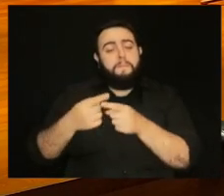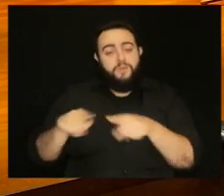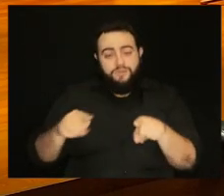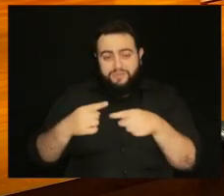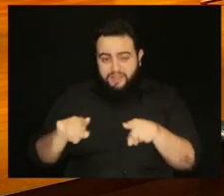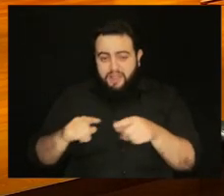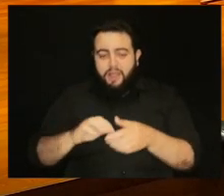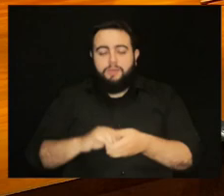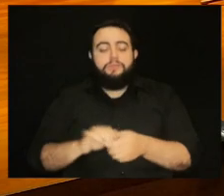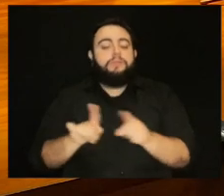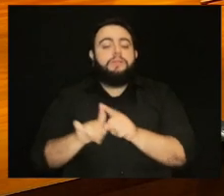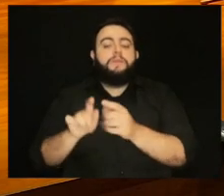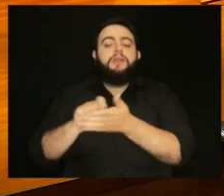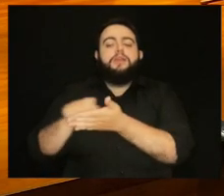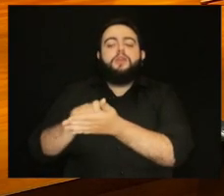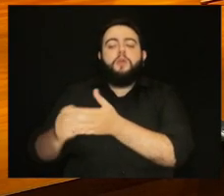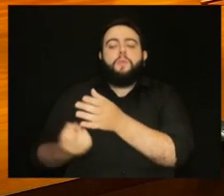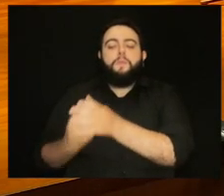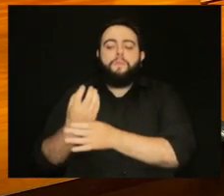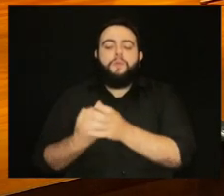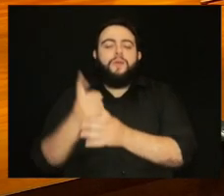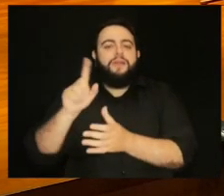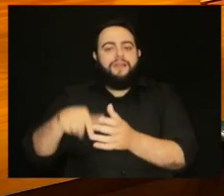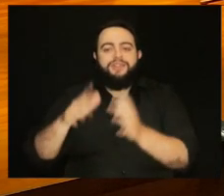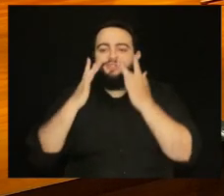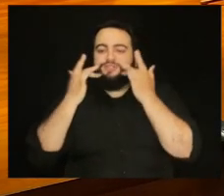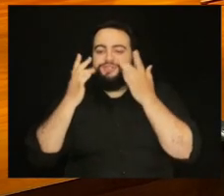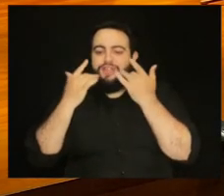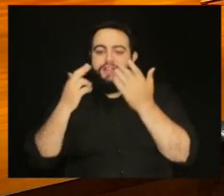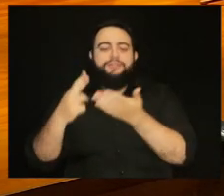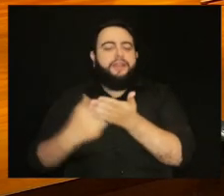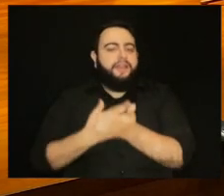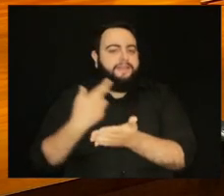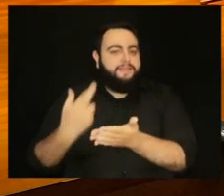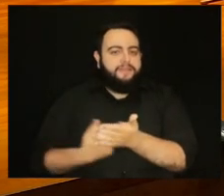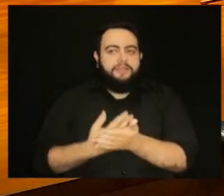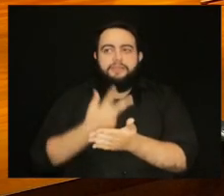pra teatro de revista, que é uma coisa que ficou completamente esquecida, ninguém sabe dessa do